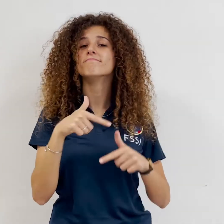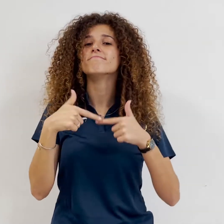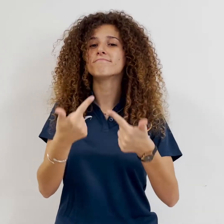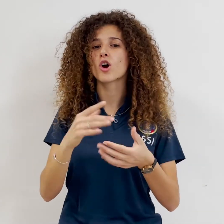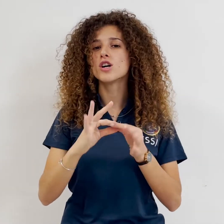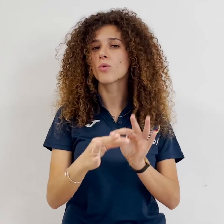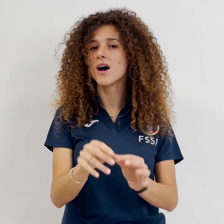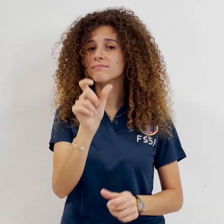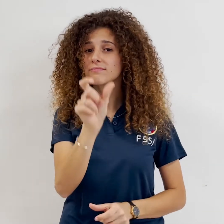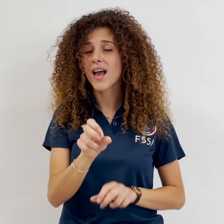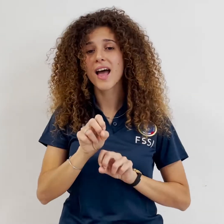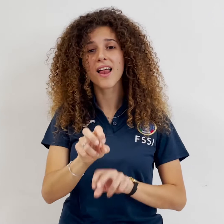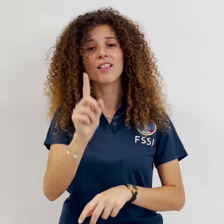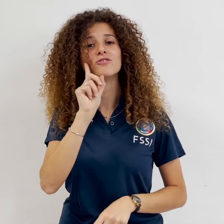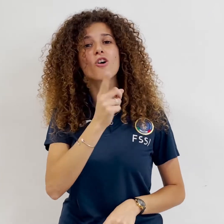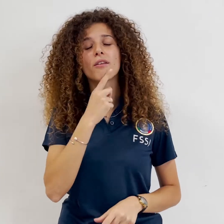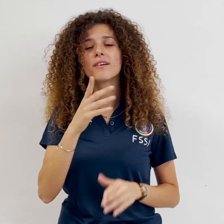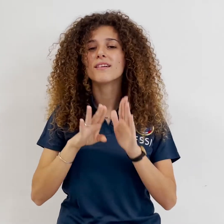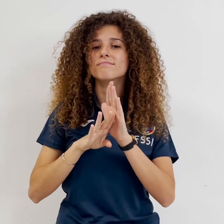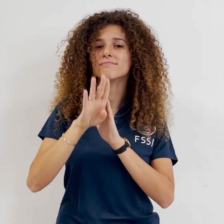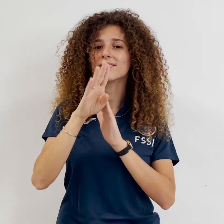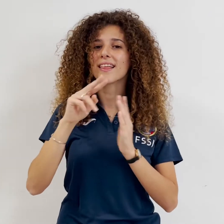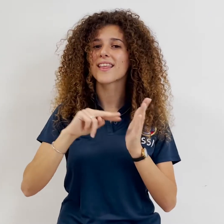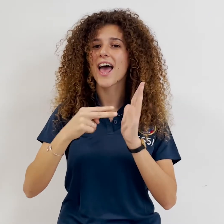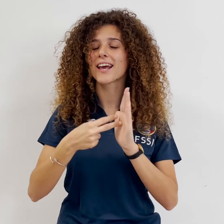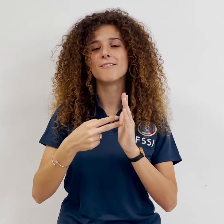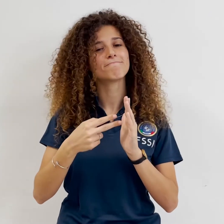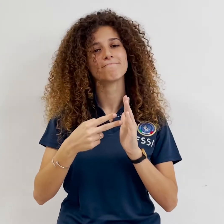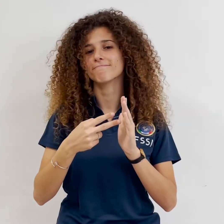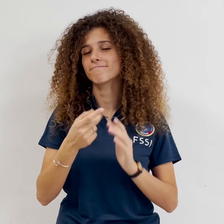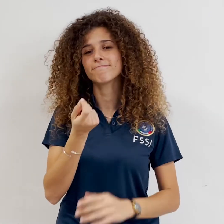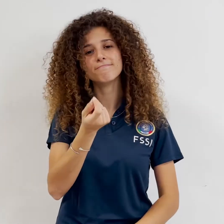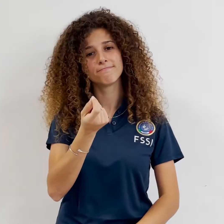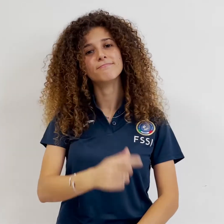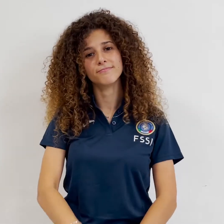da parte di tecnici e allenatori, generi delle lacune nella crescita tecnica dell'atleta sordo.